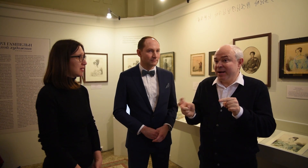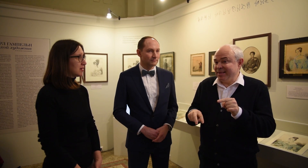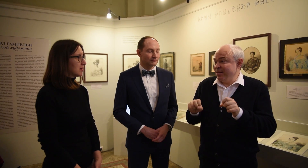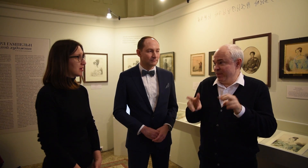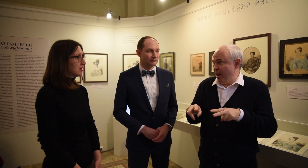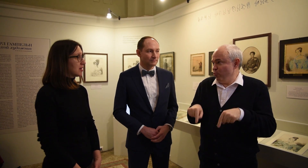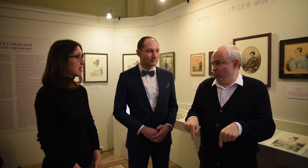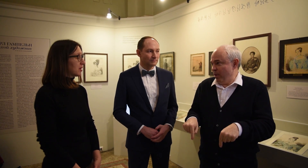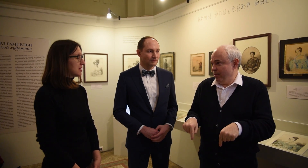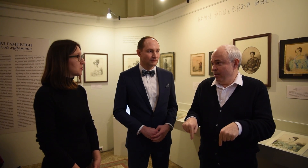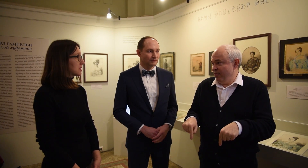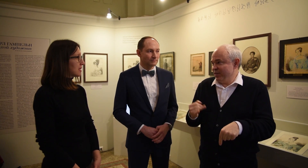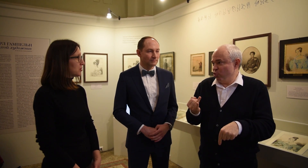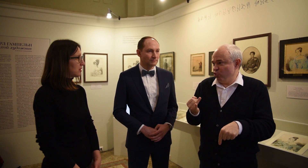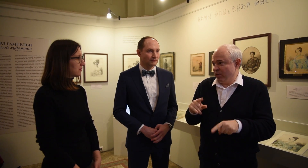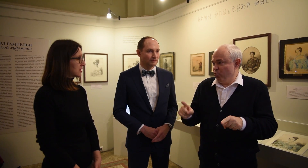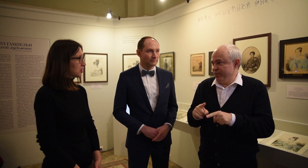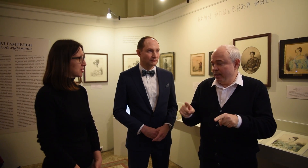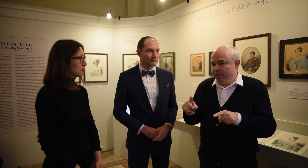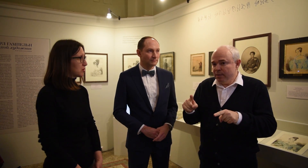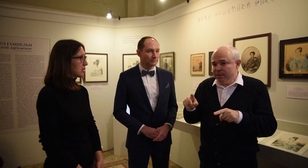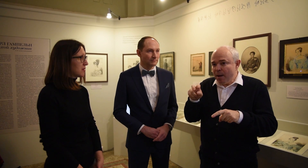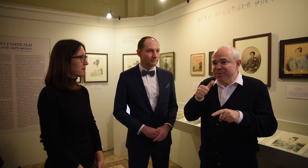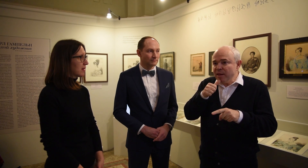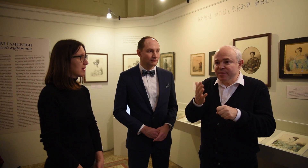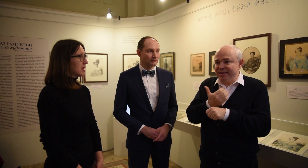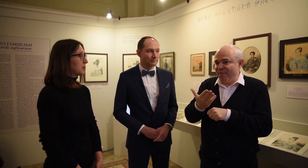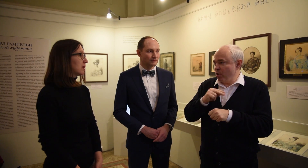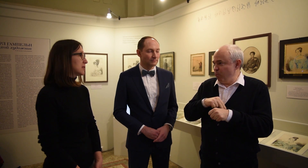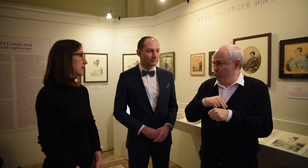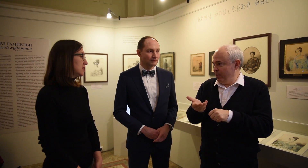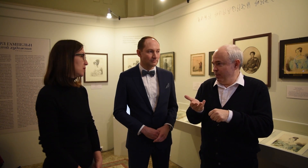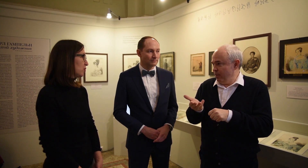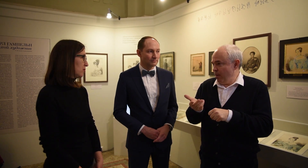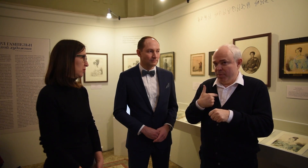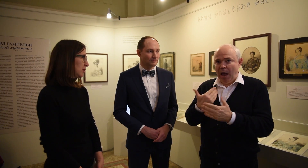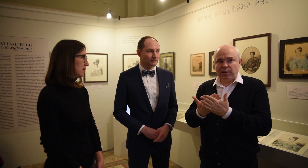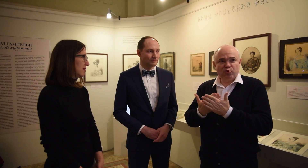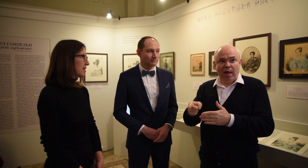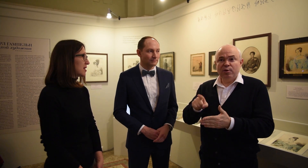Я специально приходил в Исторический музей и пытался найти работы Гампельна.